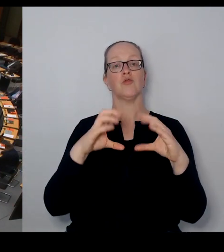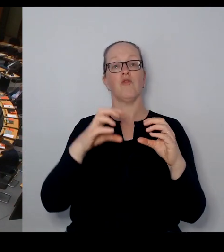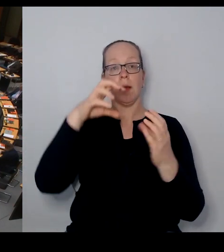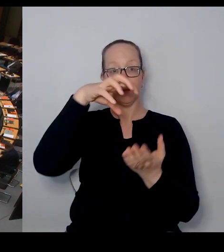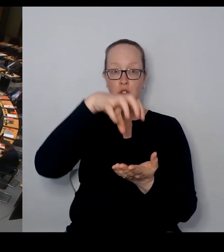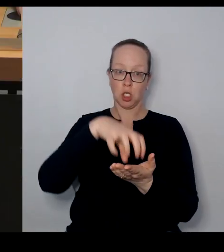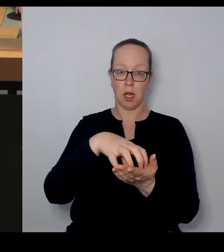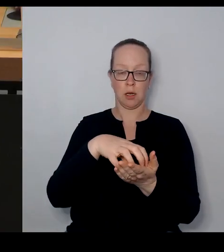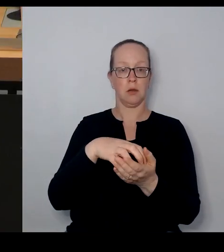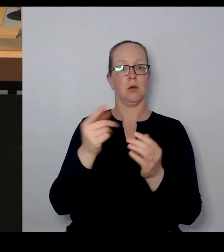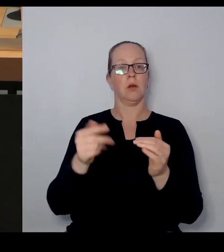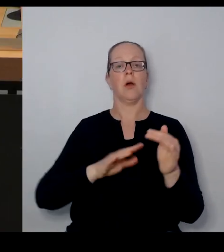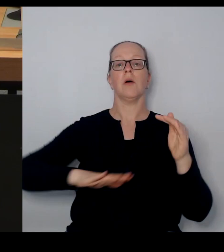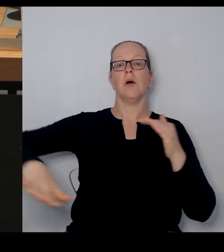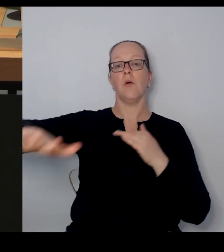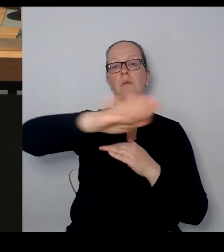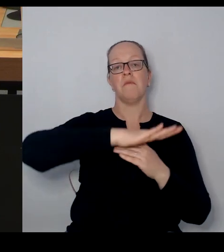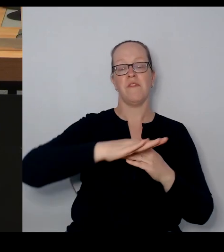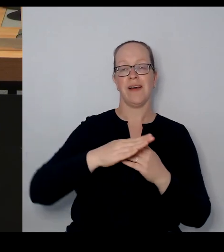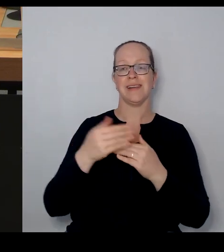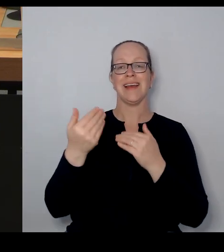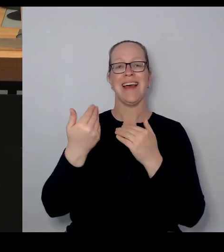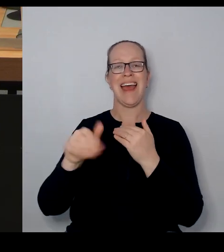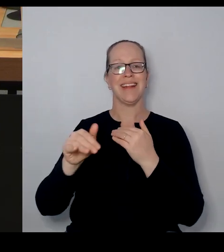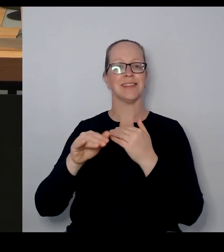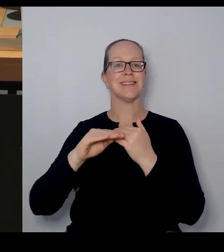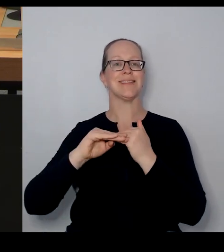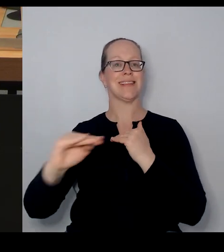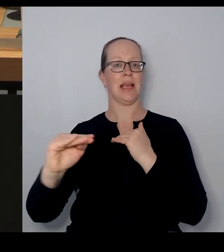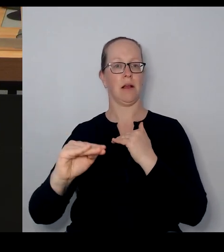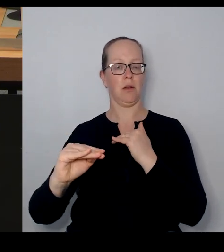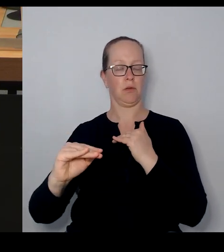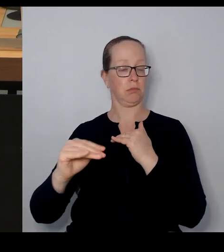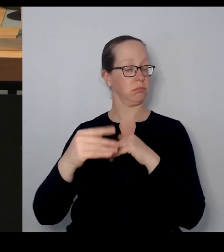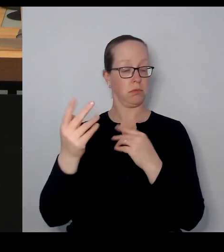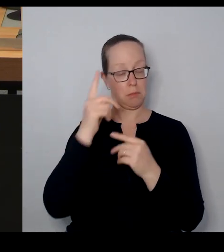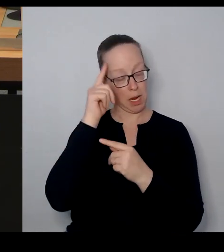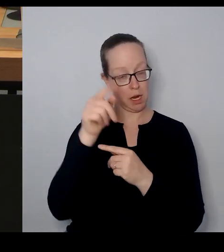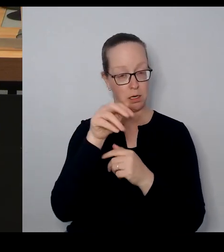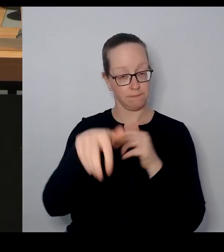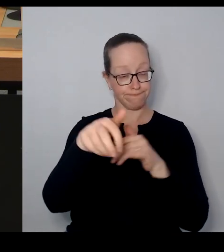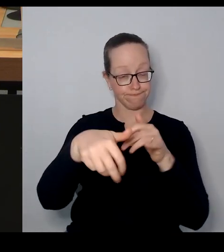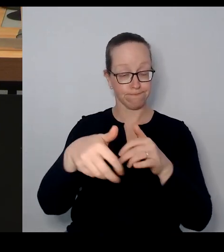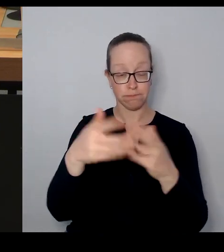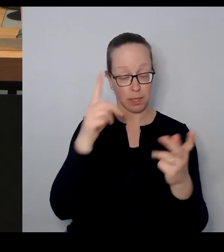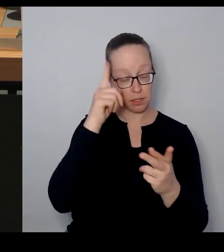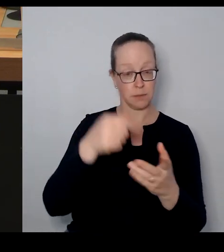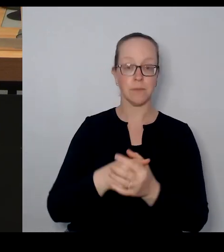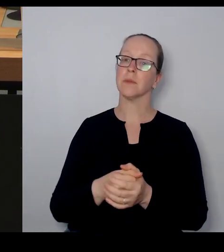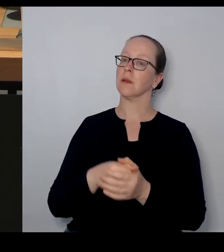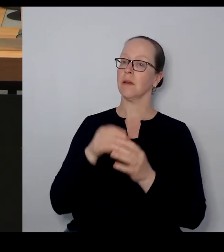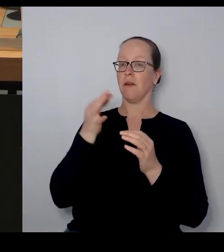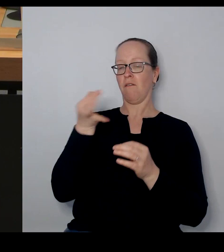Vielen Dank für die Frage und wir sind uns vollkommen einig um Ihnen die Antwort zu geben, dass das Thema natürlich unterschiedlich betrachtet werden muss und dass wir unterschiedliche